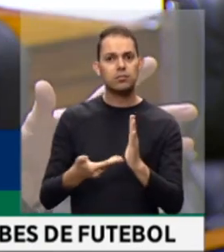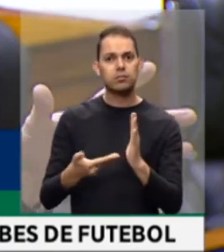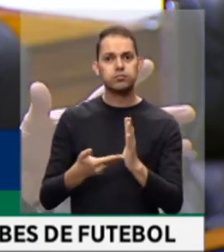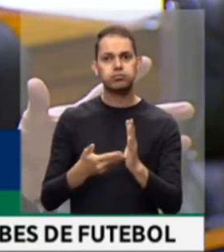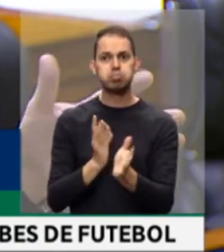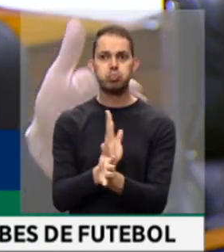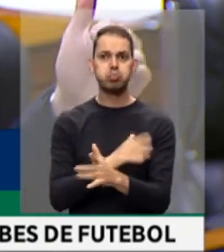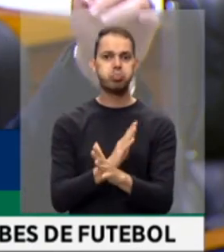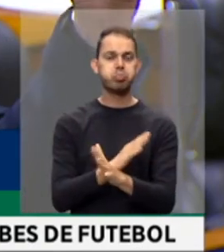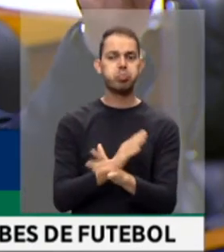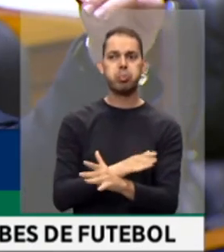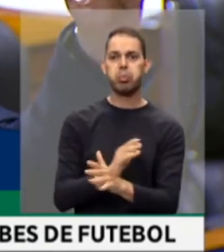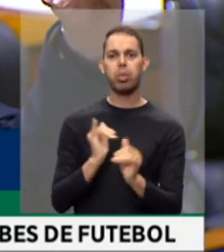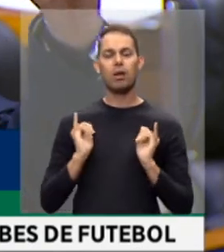CUIDAM DESSE ASSUNTO, ESSA